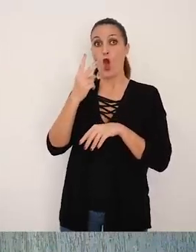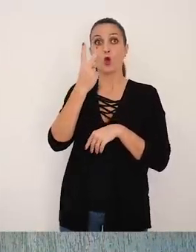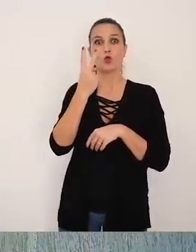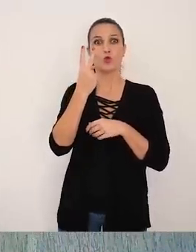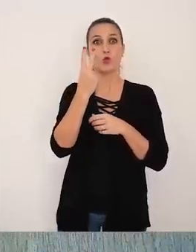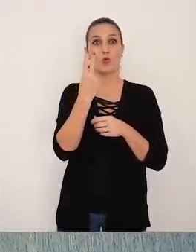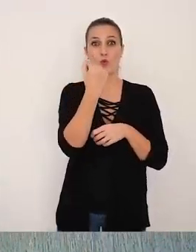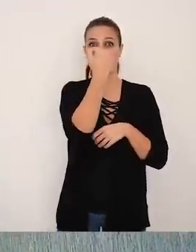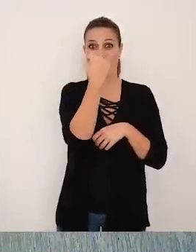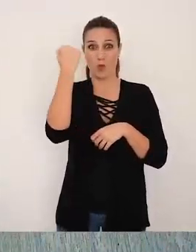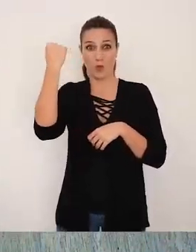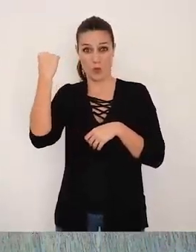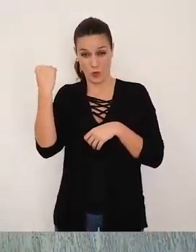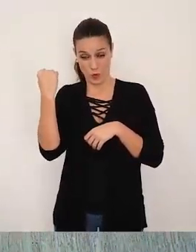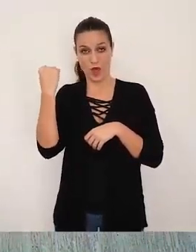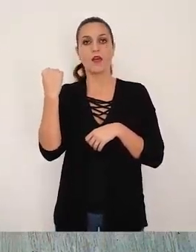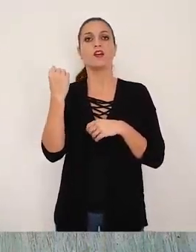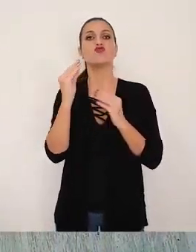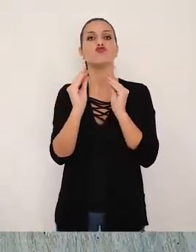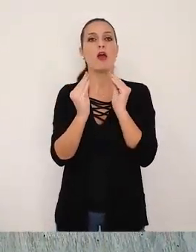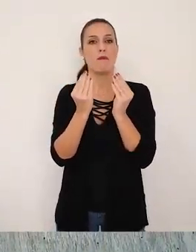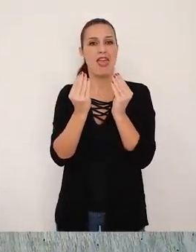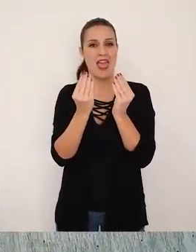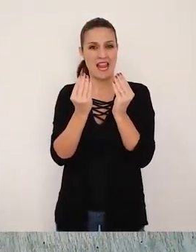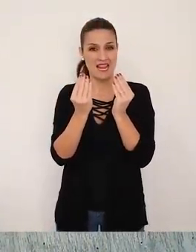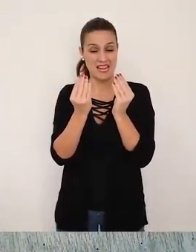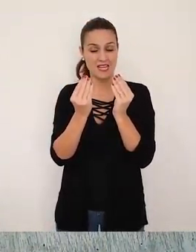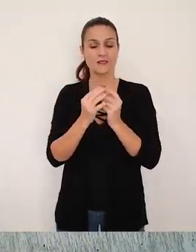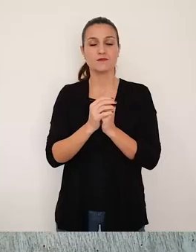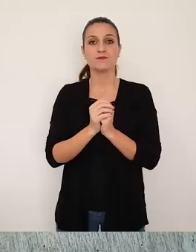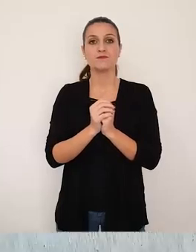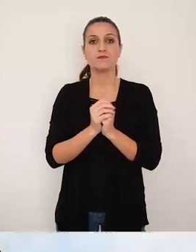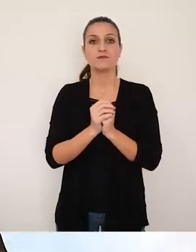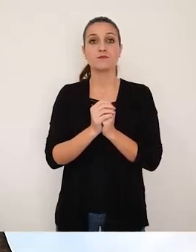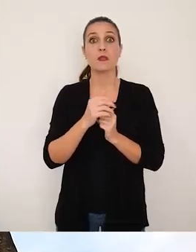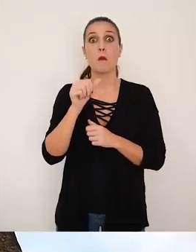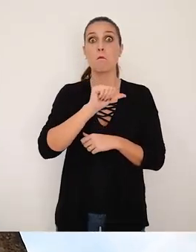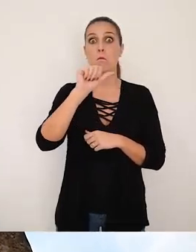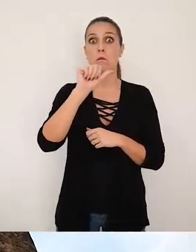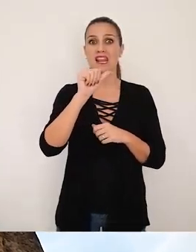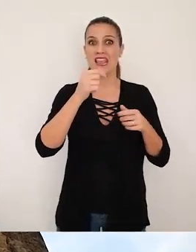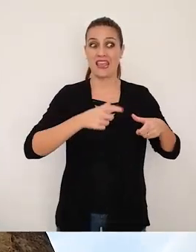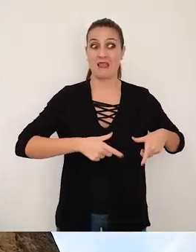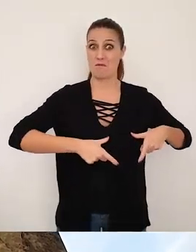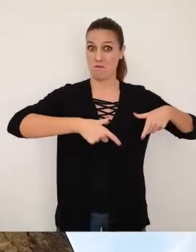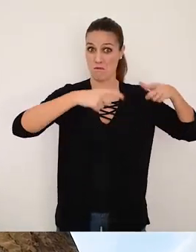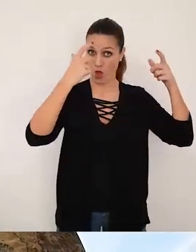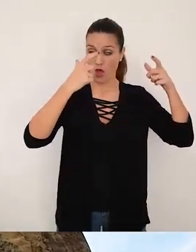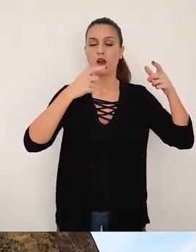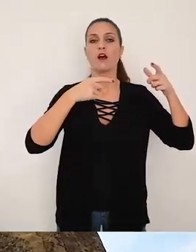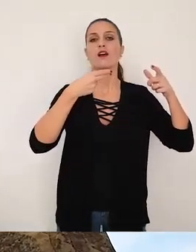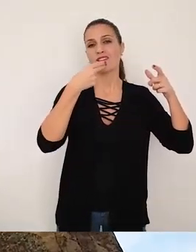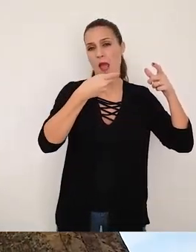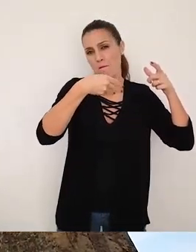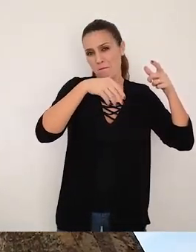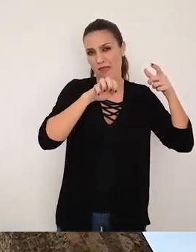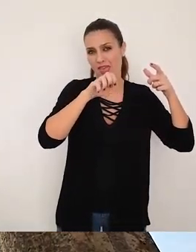siti in piazzetta Vico Nuovo. Il primo menhir è alto 2 metri e mezzo ed